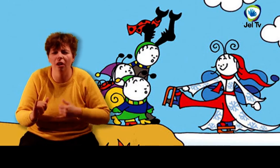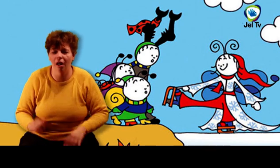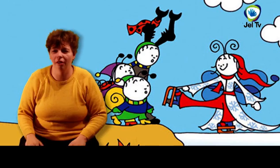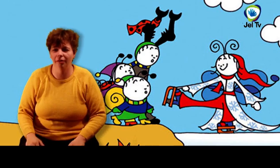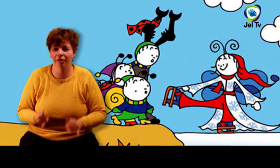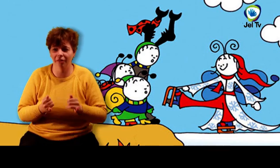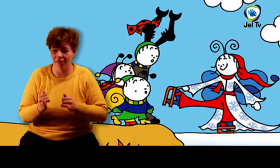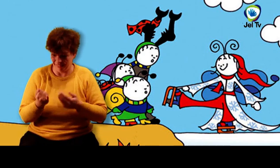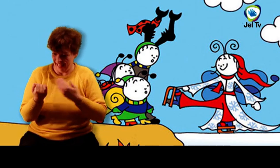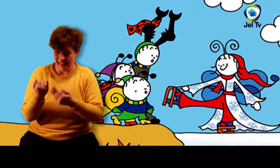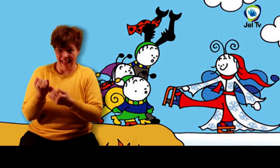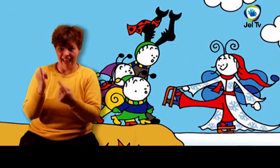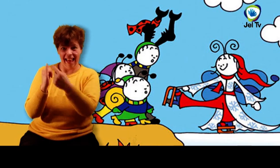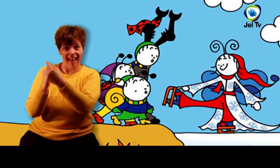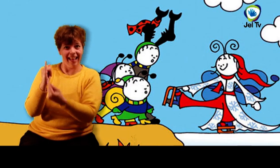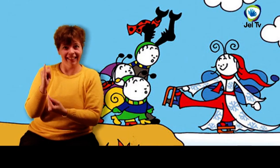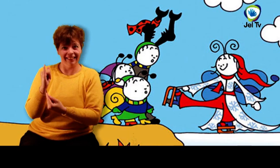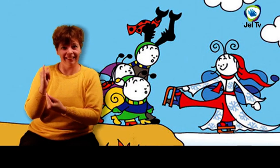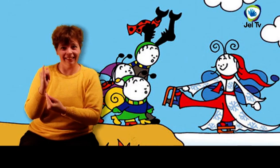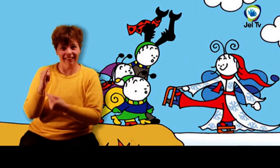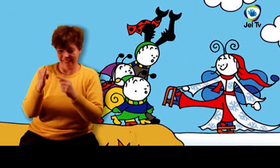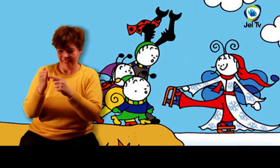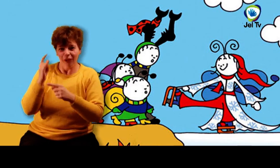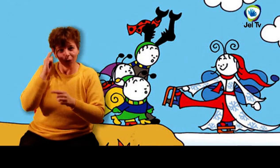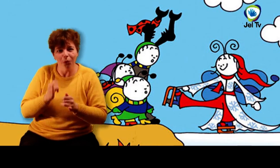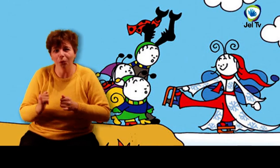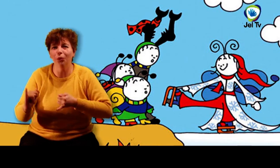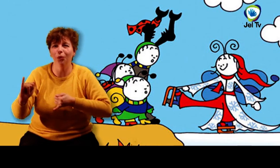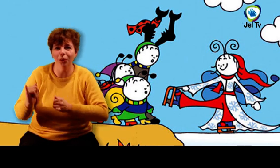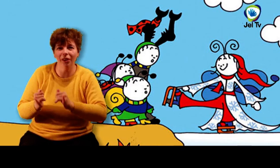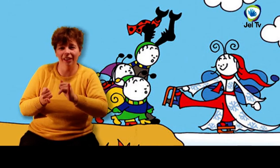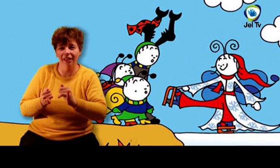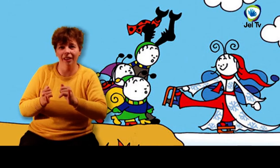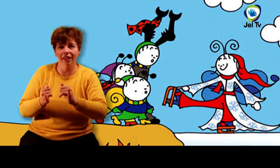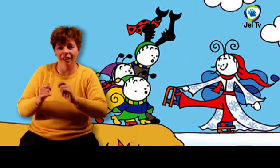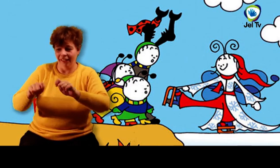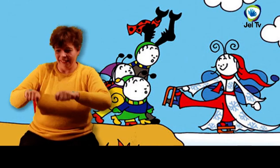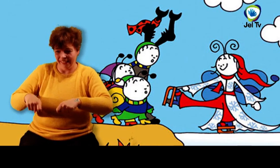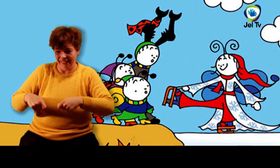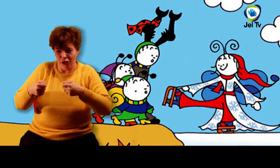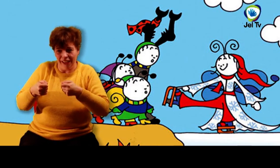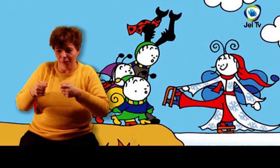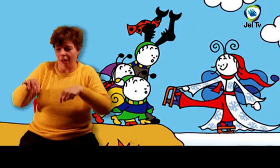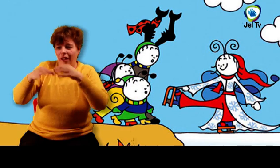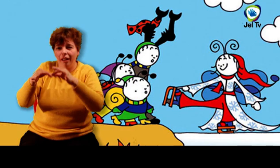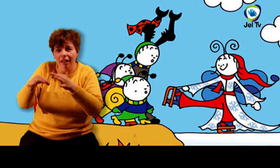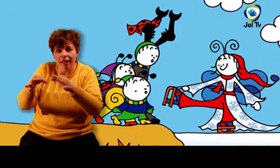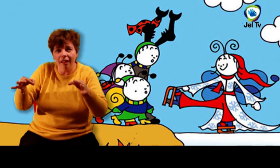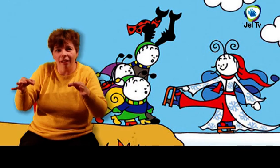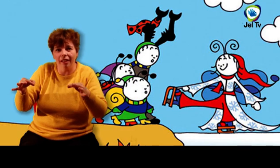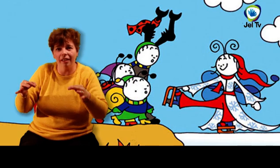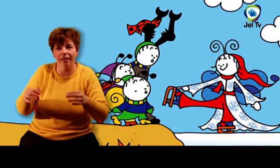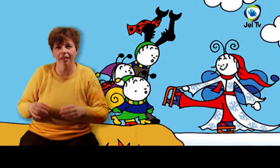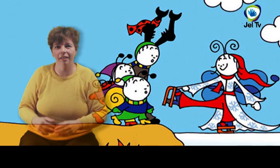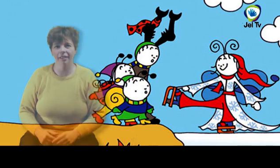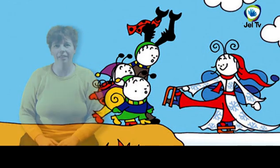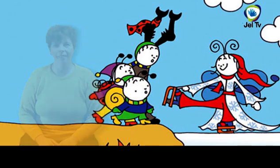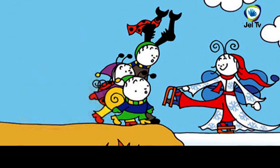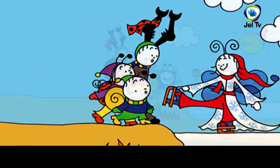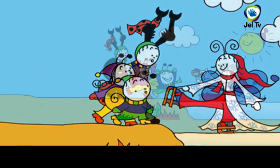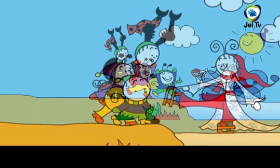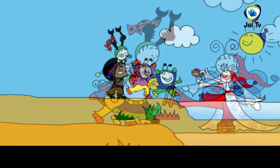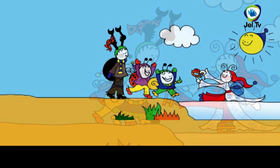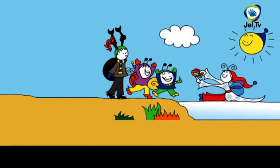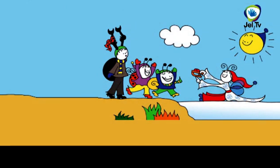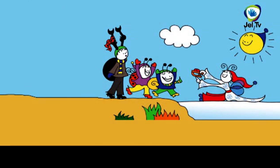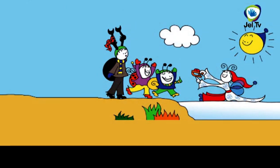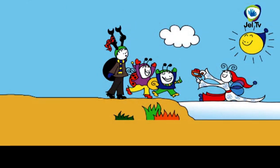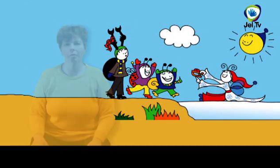Ez itt! Egy olyan cipőcske, amivel csúszkálni lehet a jégen! Rá kell csatolni a csizmára!